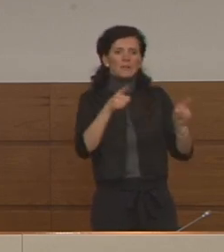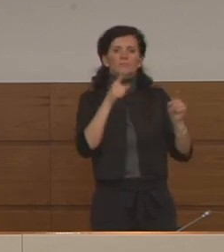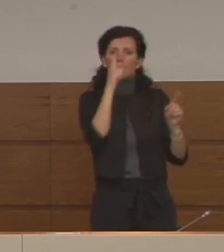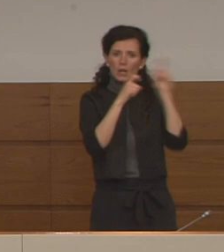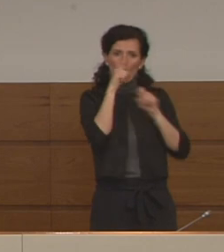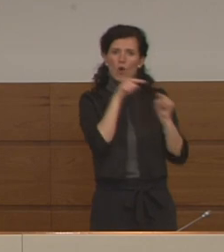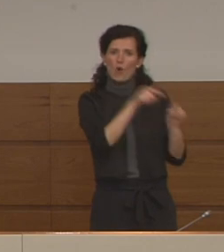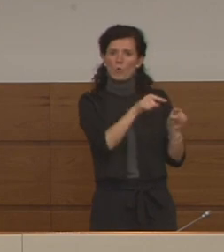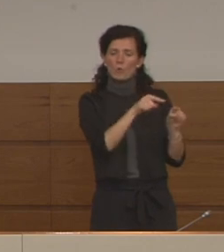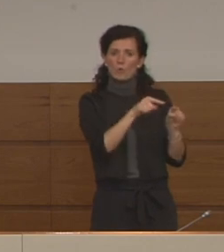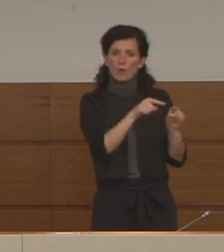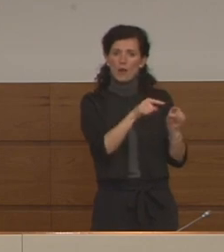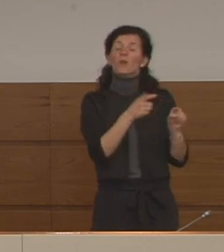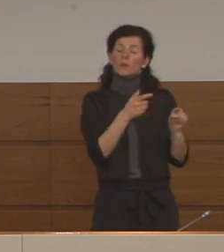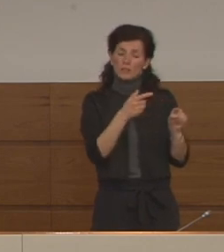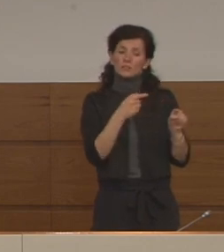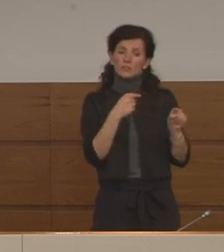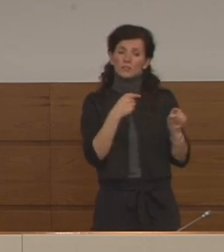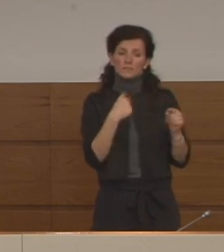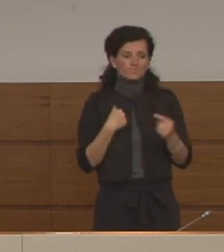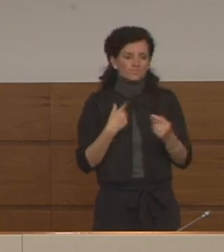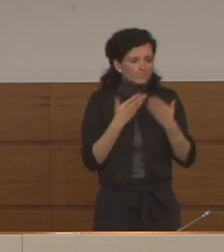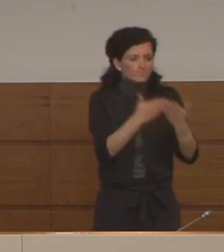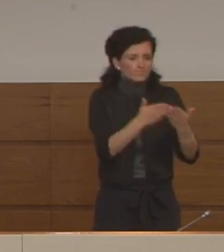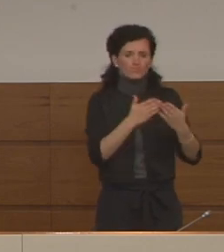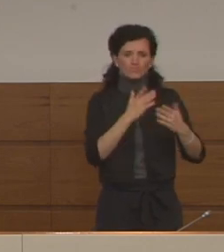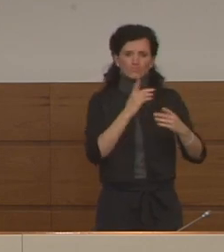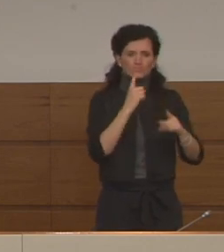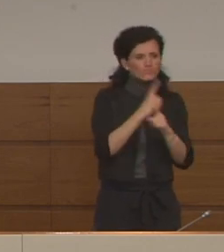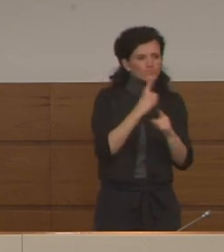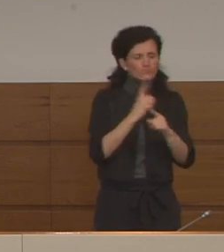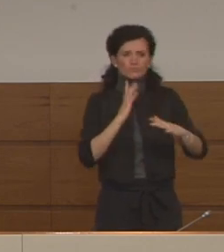quali dobbiamo preoccuparci, perché sono quelli che hanno più bisogno di aiuto.